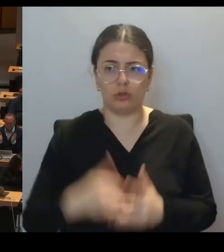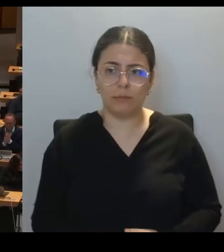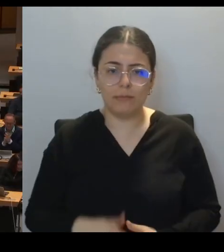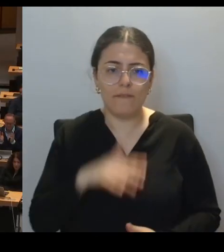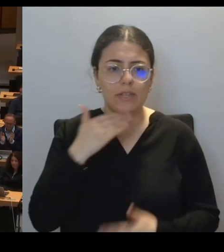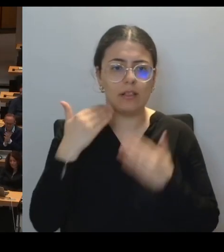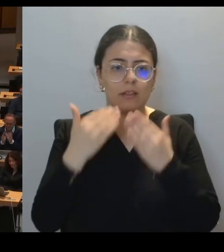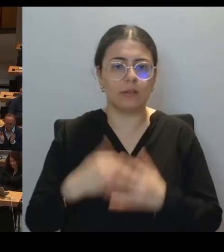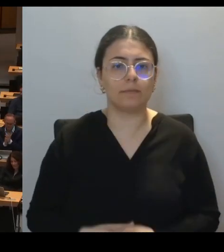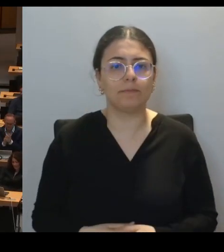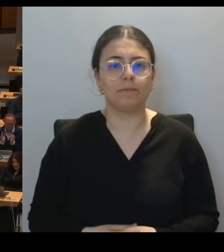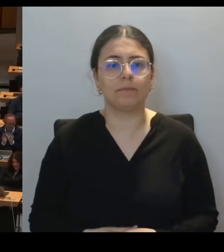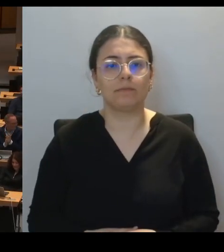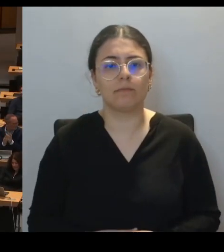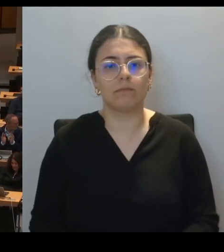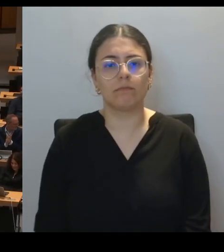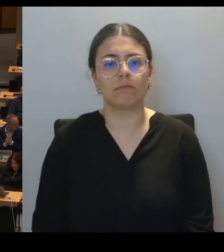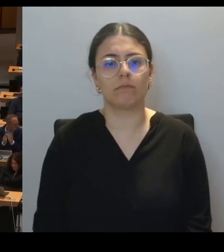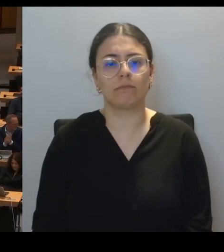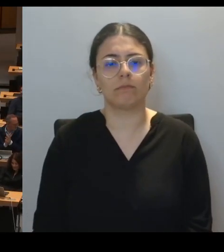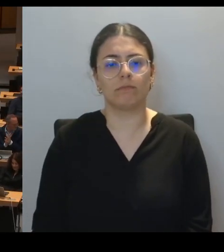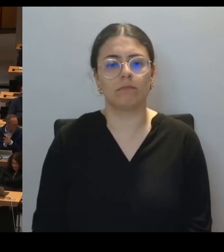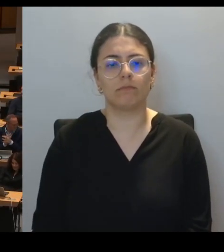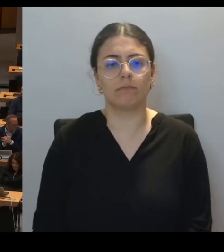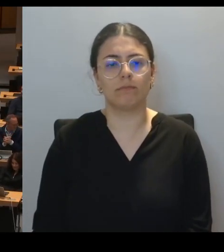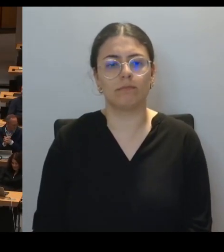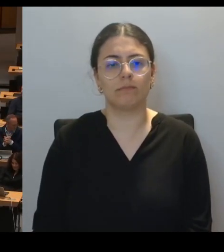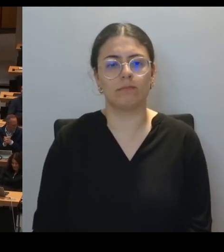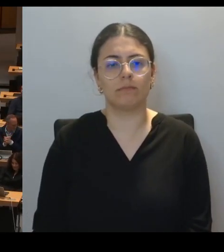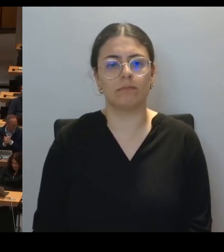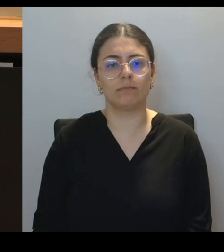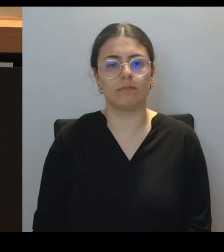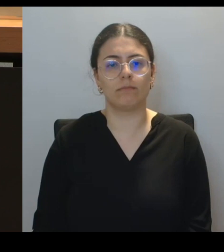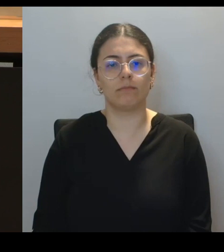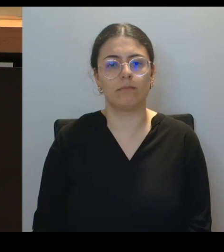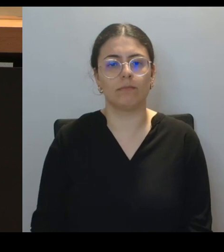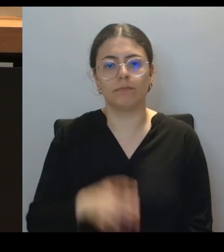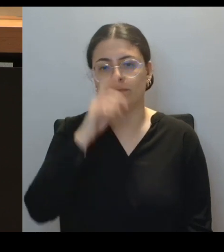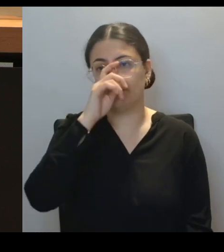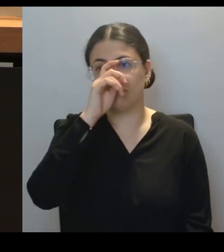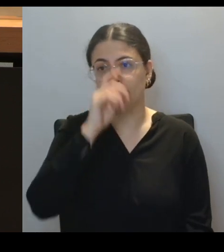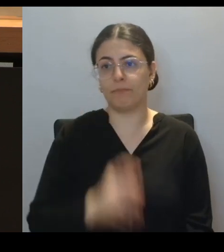Kolleginnen, heute ist der Internationale Tag gegen Rassismus und ich möchte an den